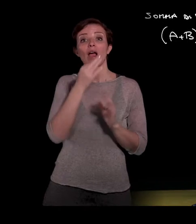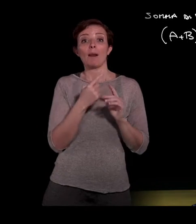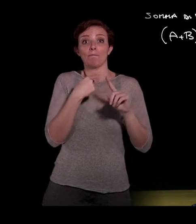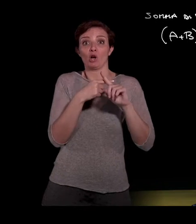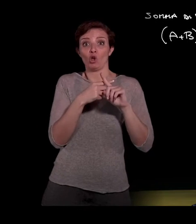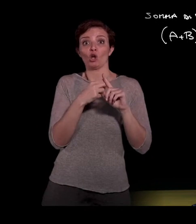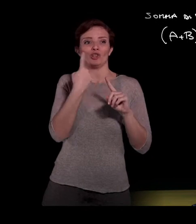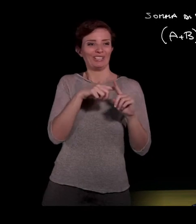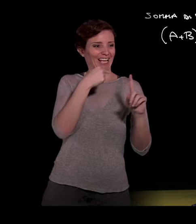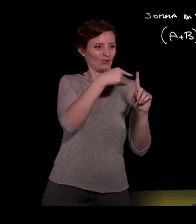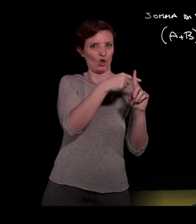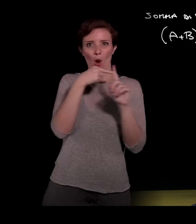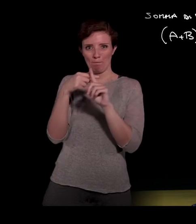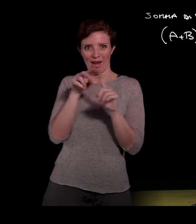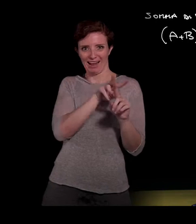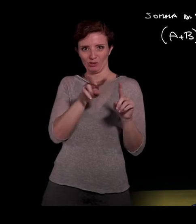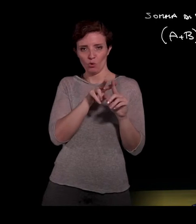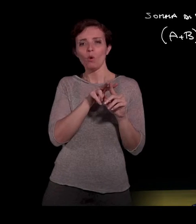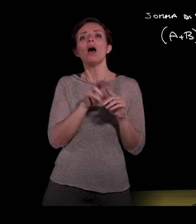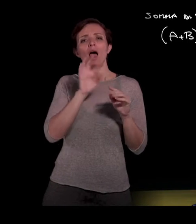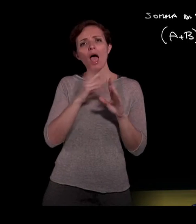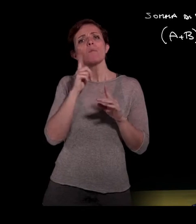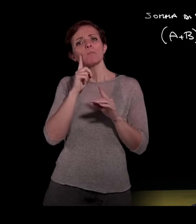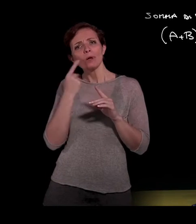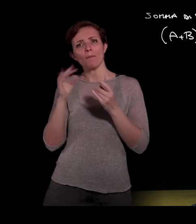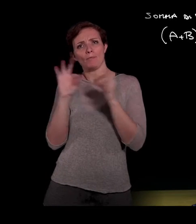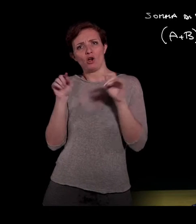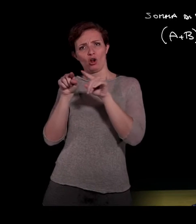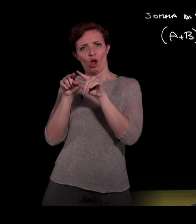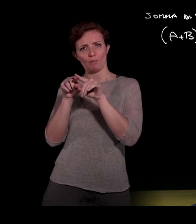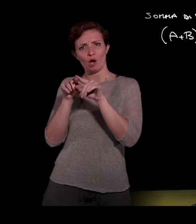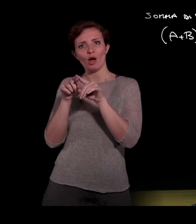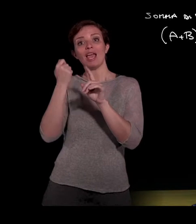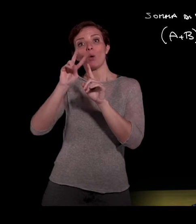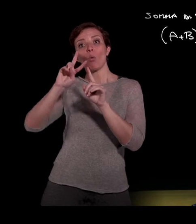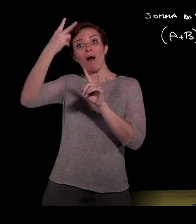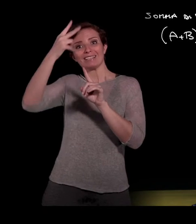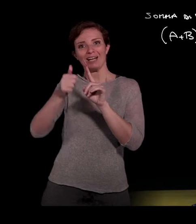è un binomio costituito dal quadrato del primo termine del primo monomio